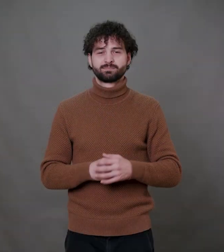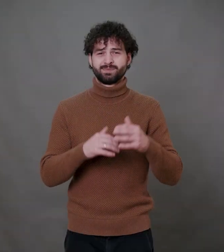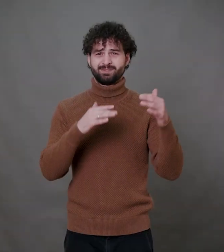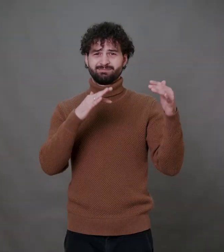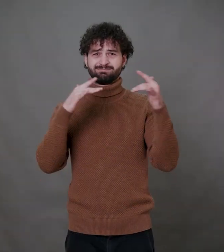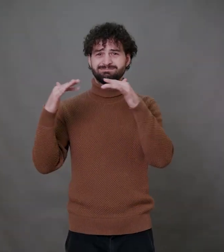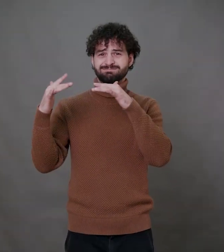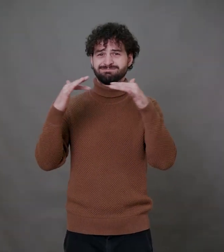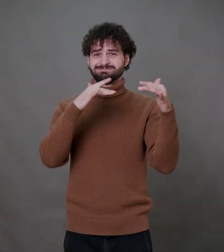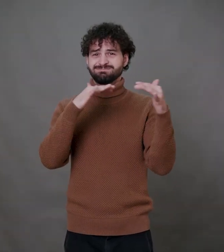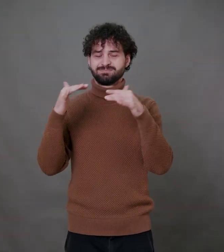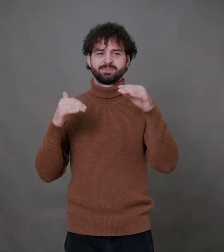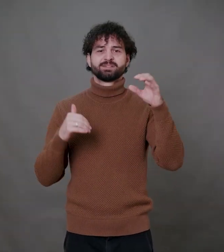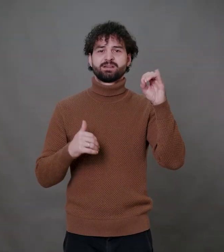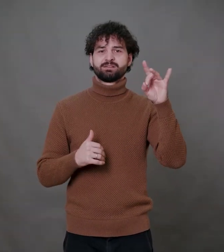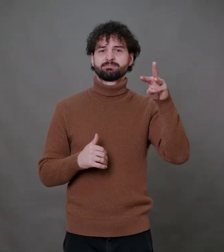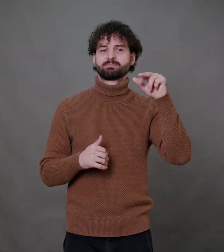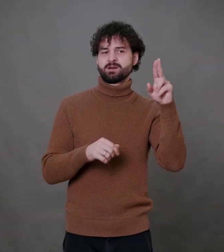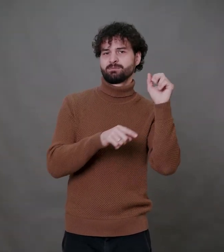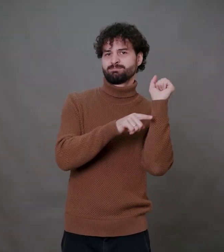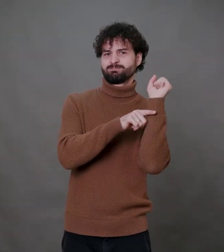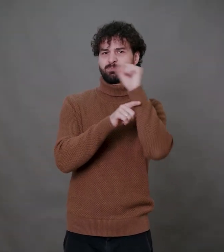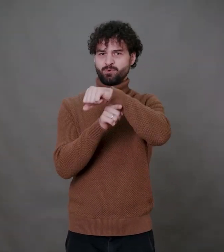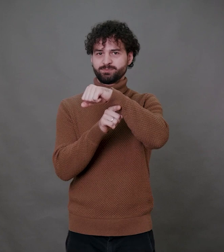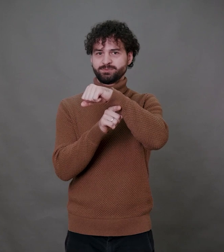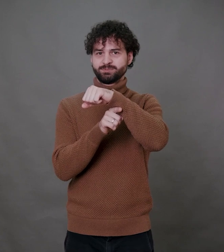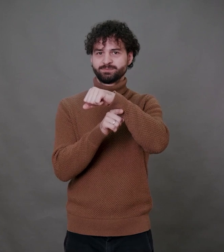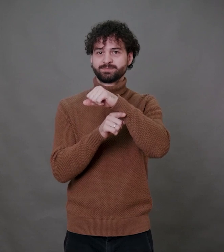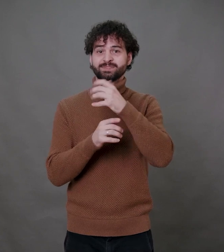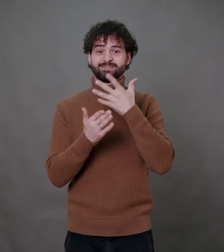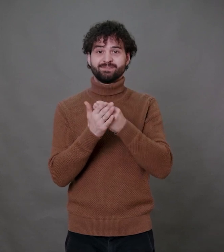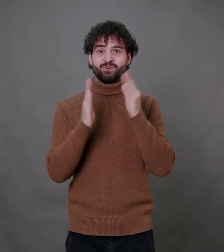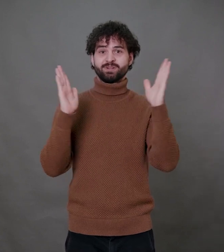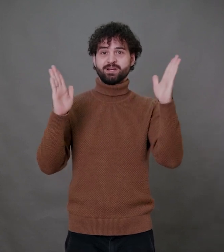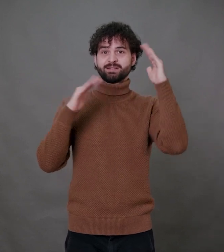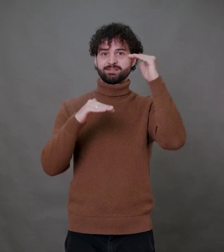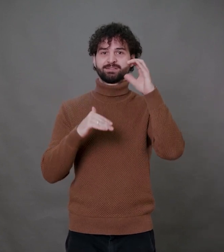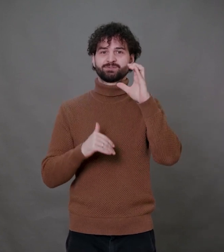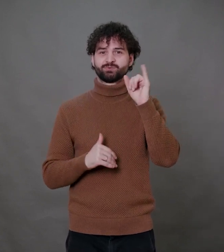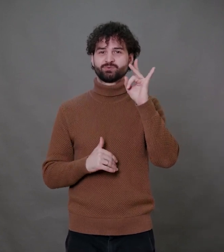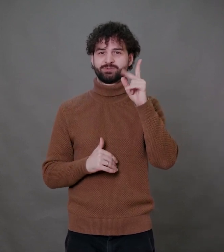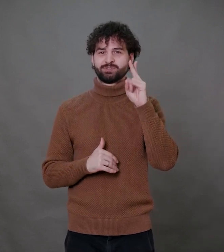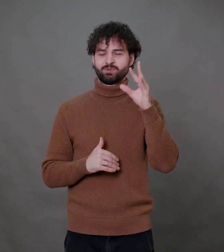Сражение закончилось победой Ермака. В своей картине Суриков